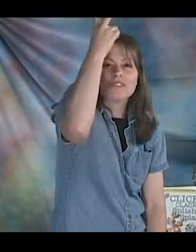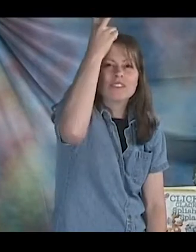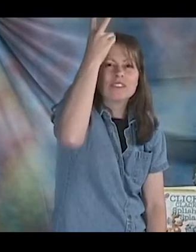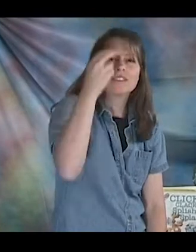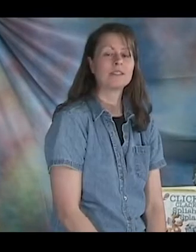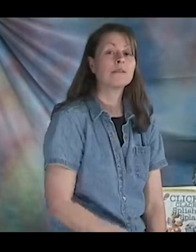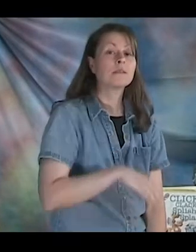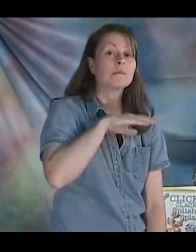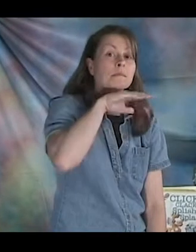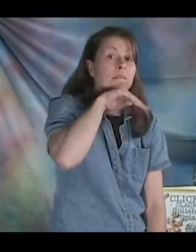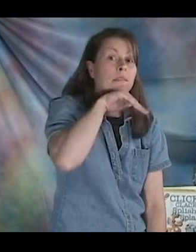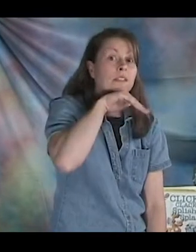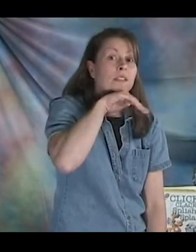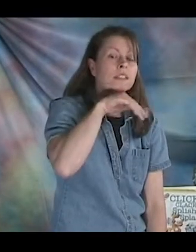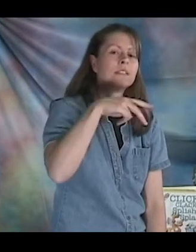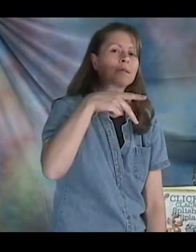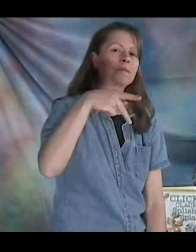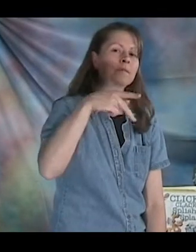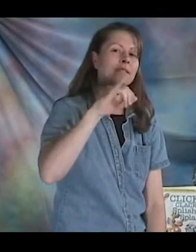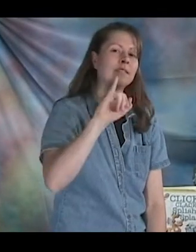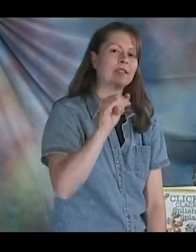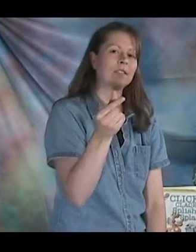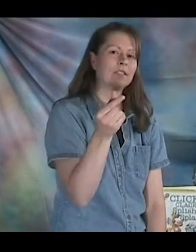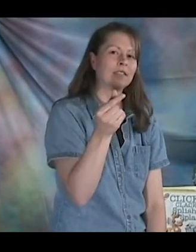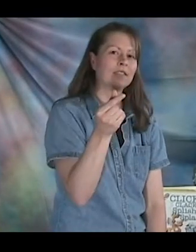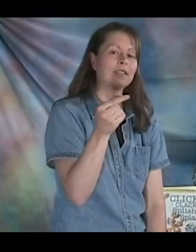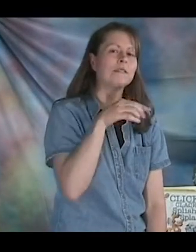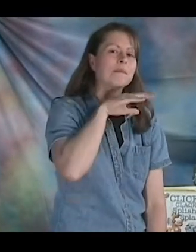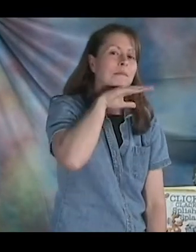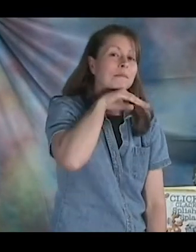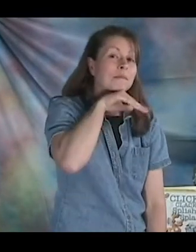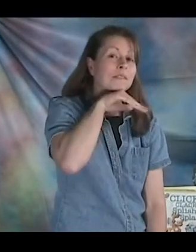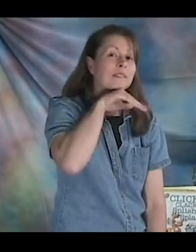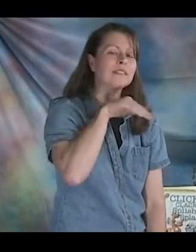cerdo p-i-g cerdo